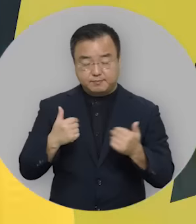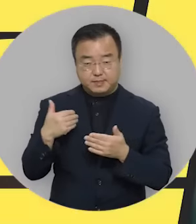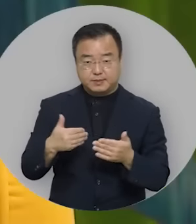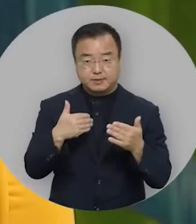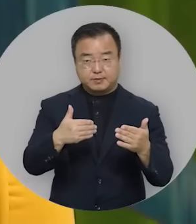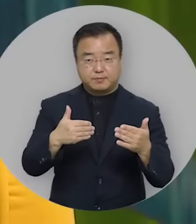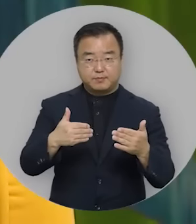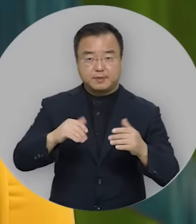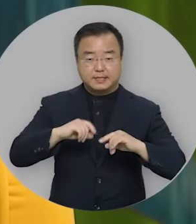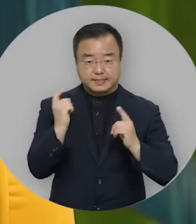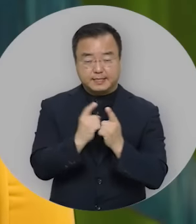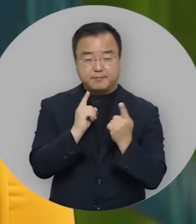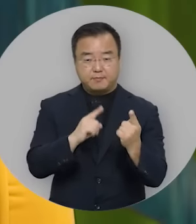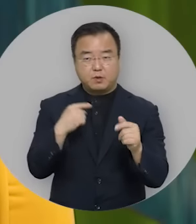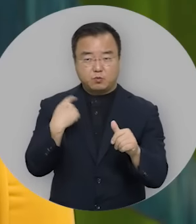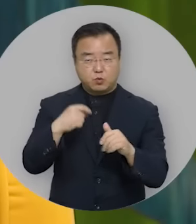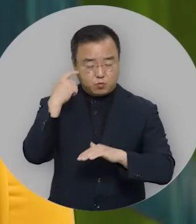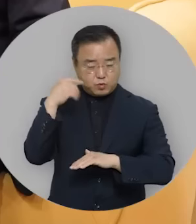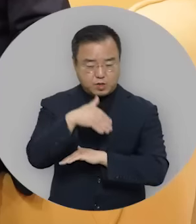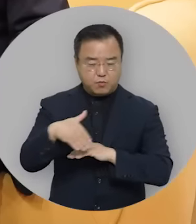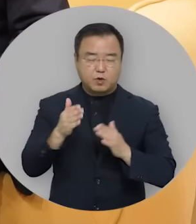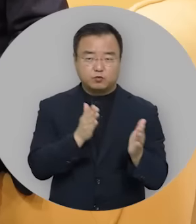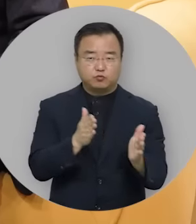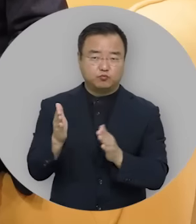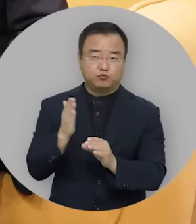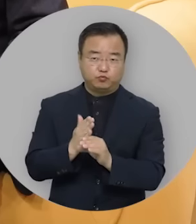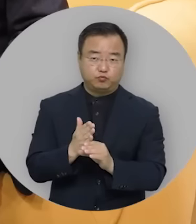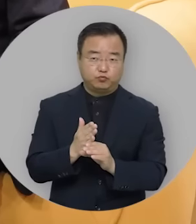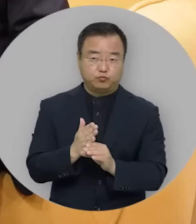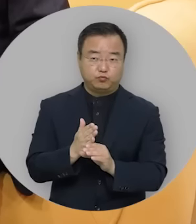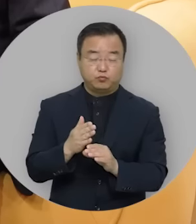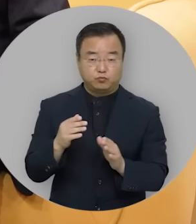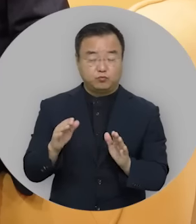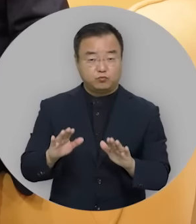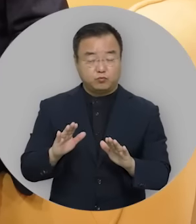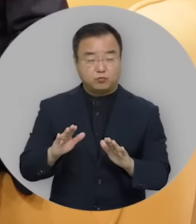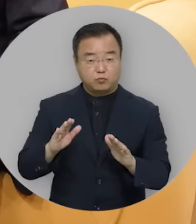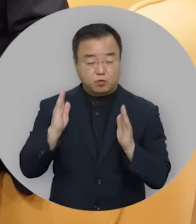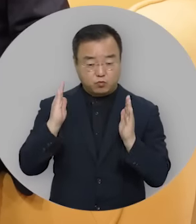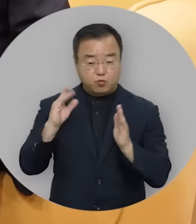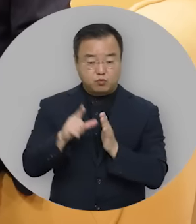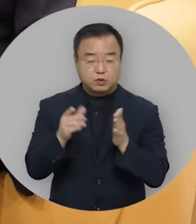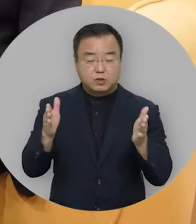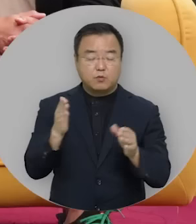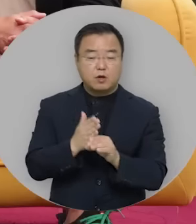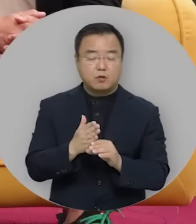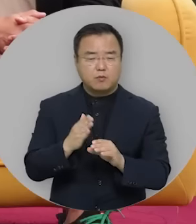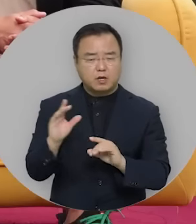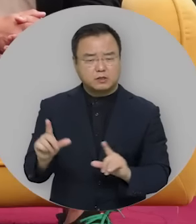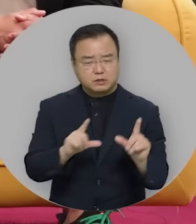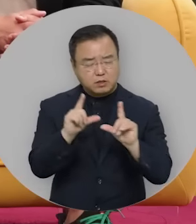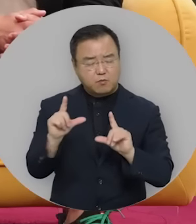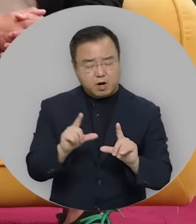개별화 교육 계획을 작성하고 있습니다. 학기 중에도 학생 생활지도나 그리고 또 학생이 나의 장애로 인한